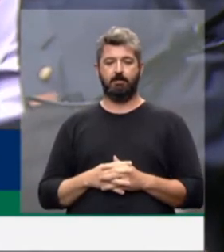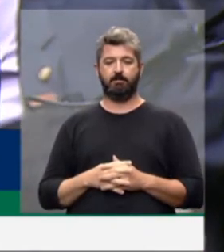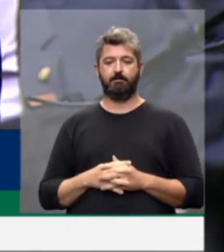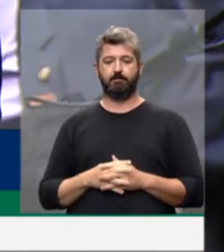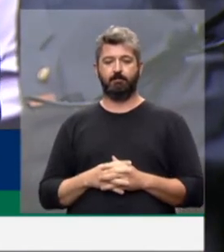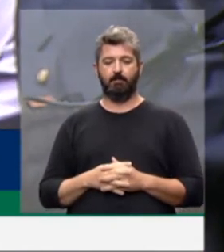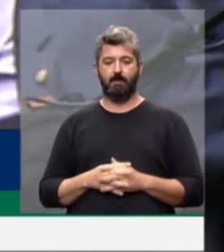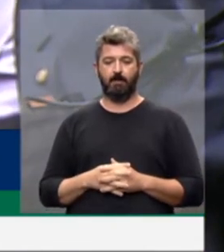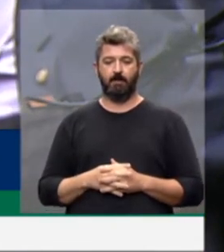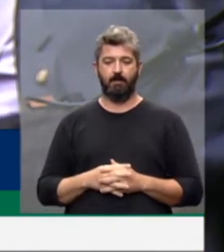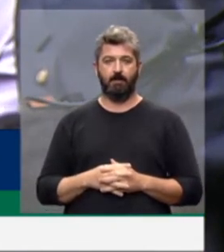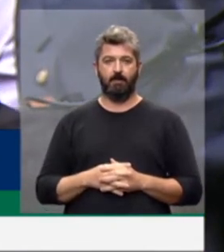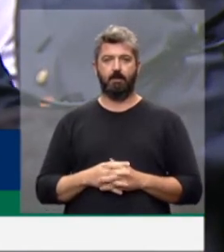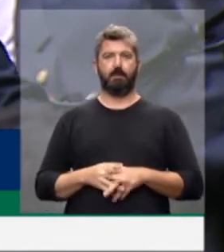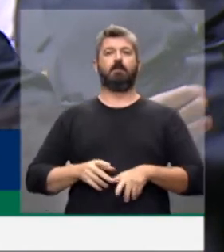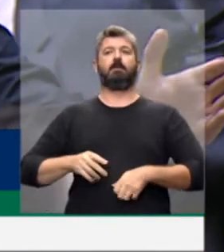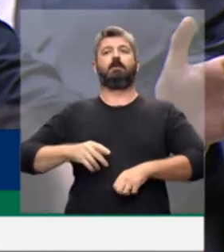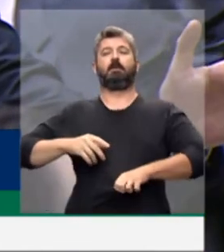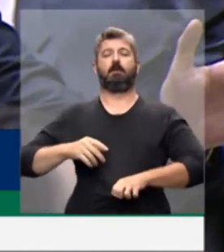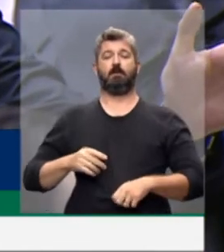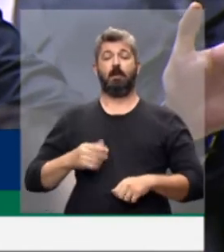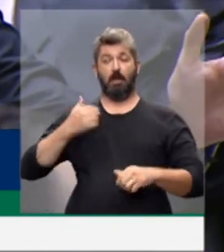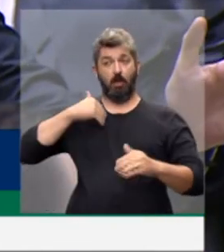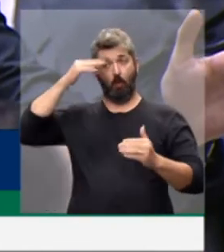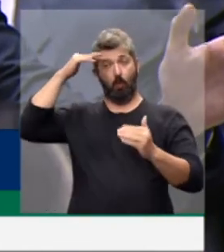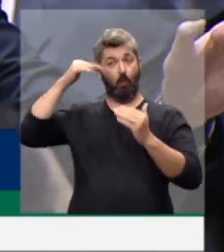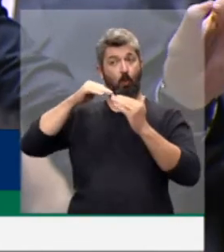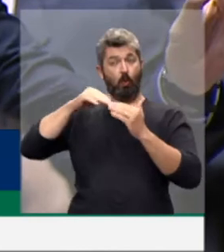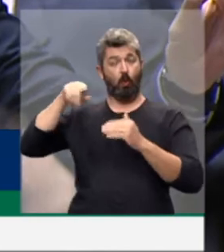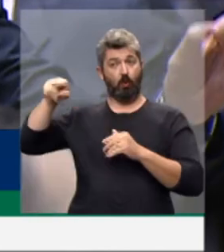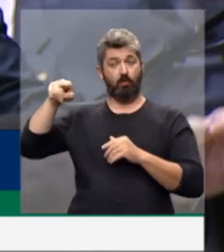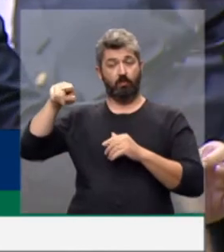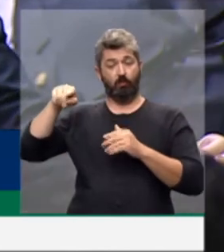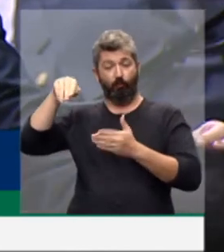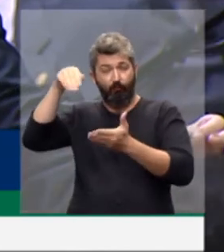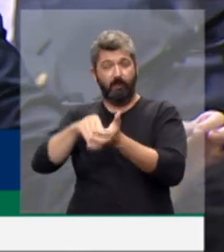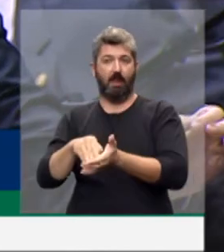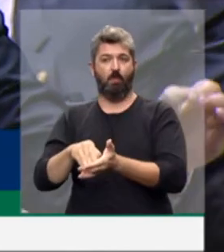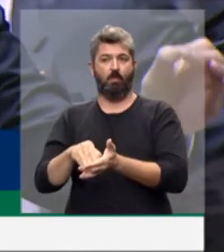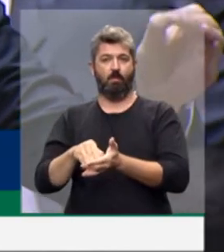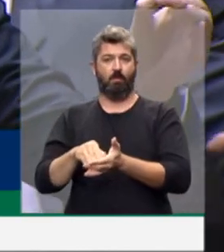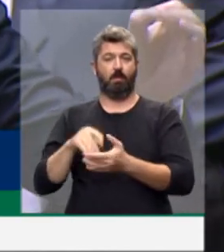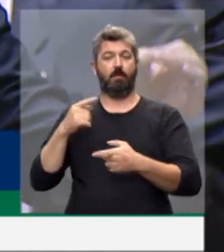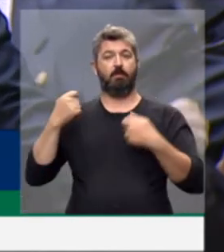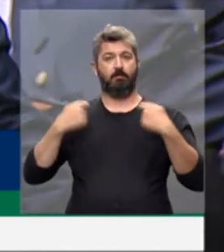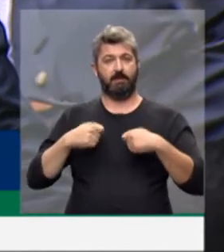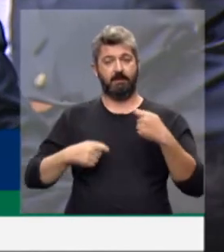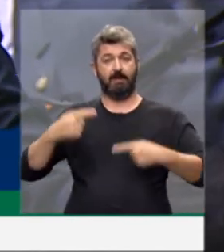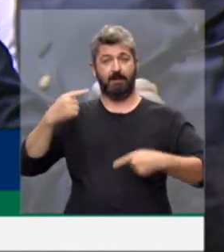DEBATE ACALORADO AQUI, DEPUTADO... PEDIR A VOSSA EXCELÊNCIA AQUI, A GENTE ESTÁ NO DEBATE AQUI ACALORADO COM O DEPUTADO VITOR LIPE, QUE EU CONCORDO COM VOSSA